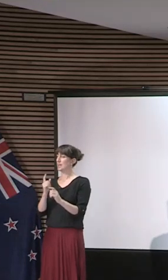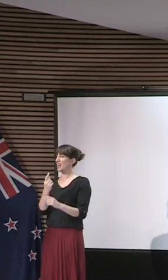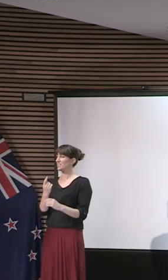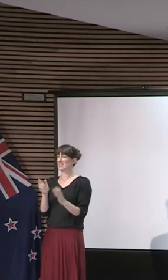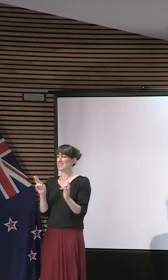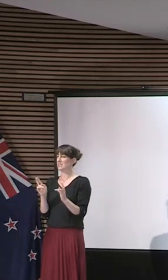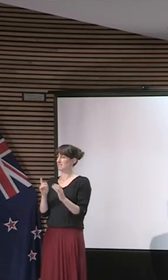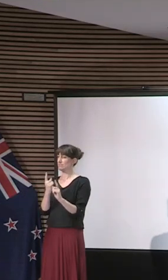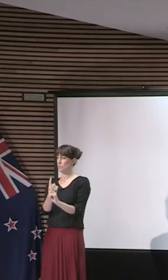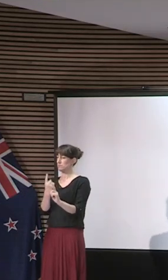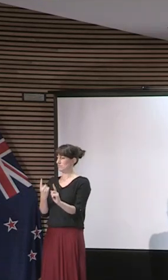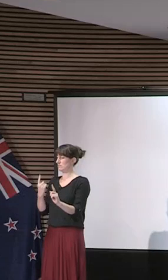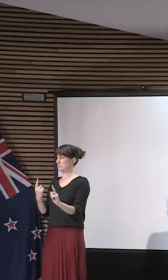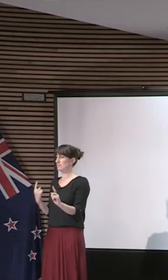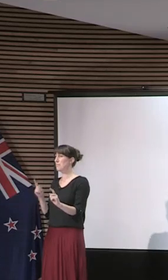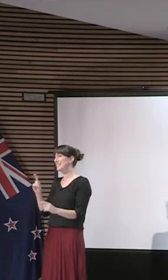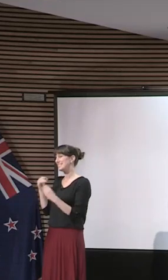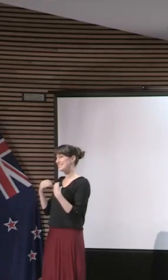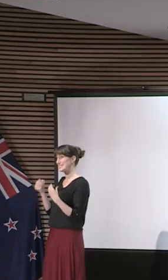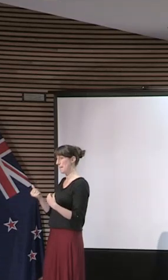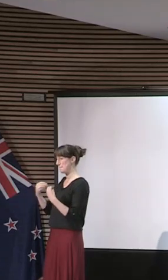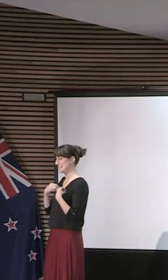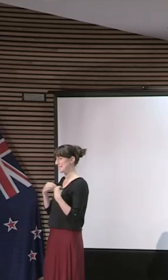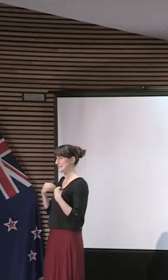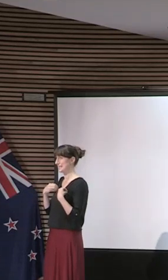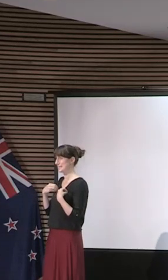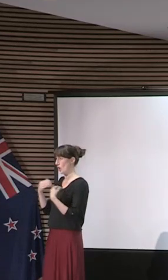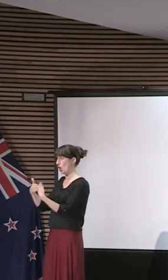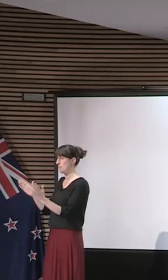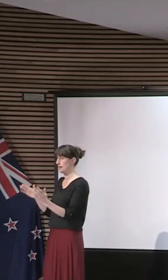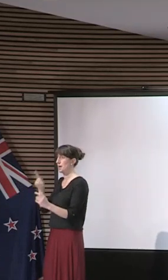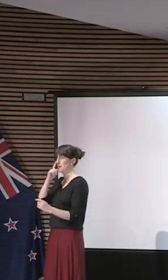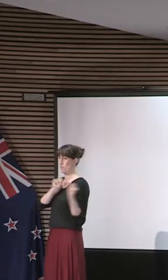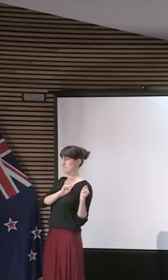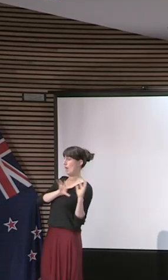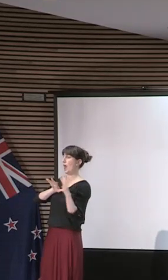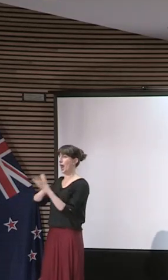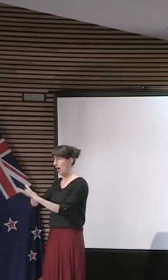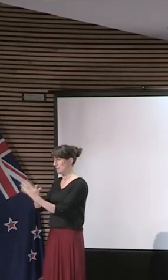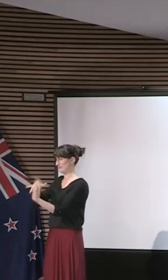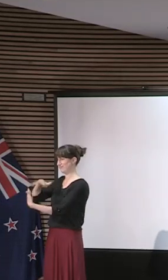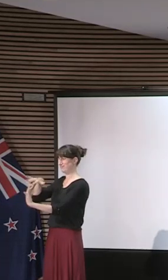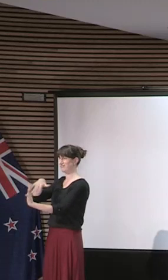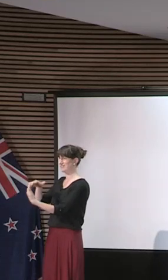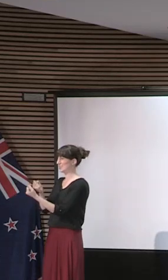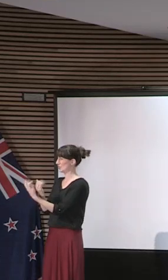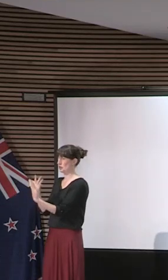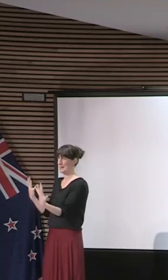whakaaro ana ahau mo te nuinga o nga waahanga, i uru nga pakihi